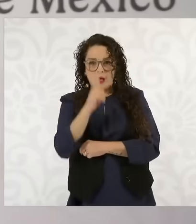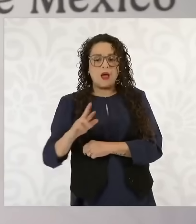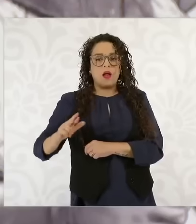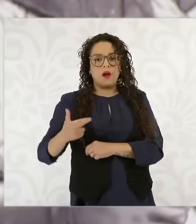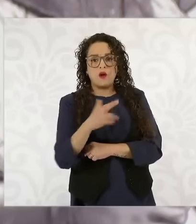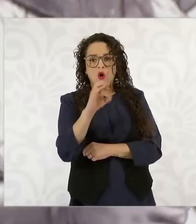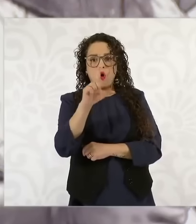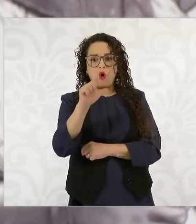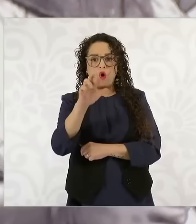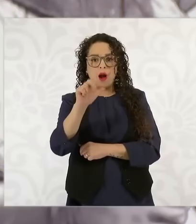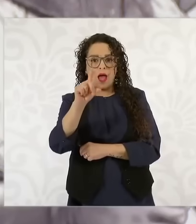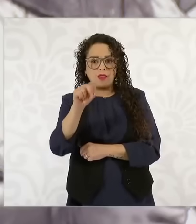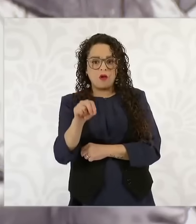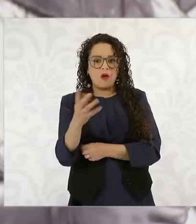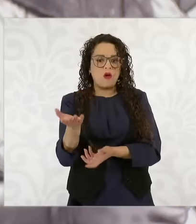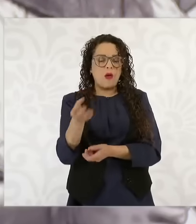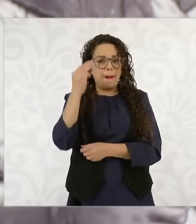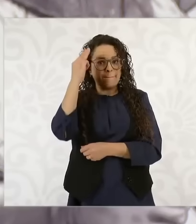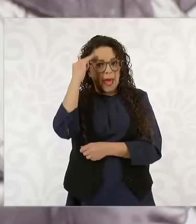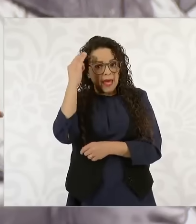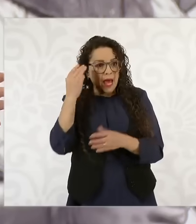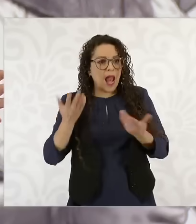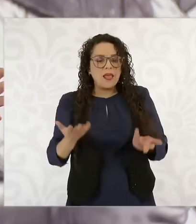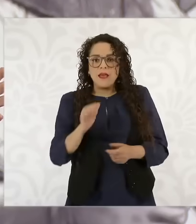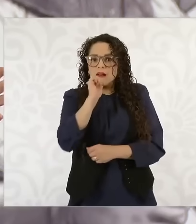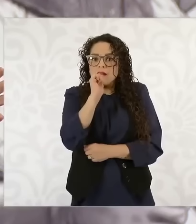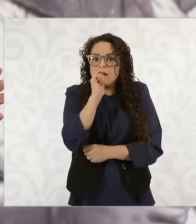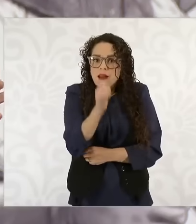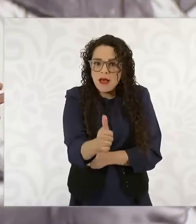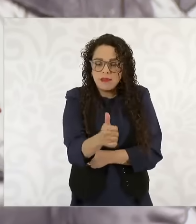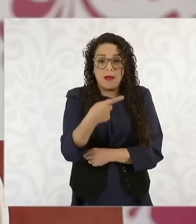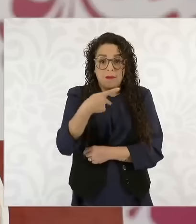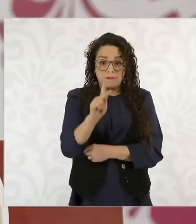eso inició con el presidente López Obrador. Entonces, realmente se interconecta toda la